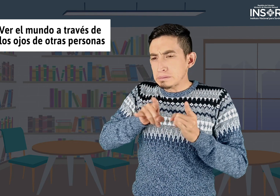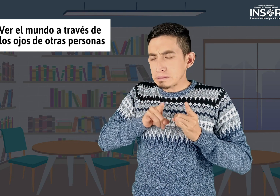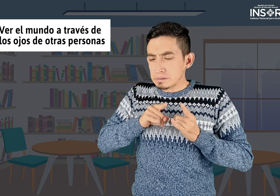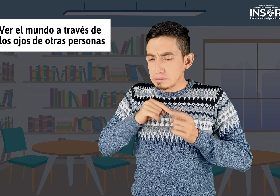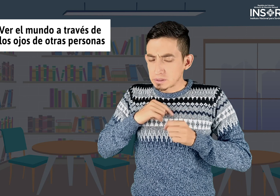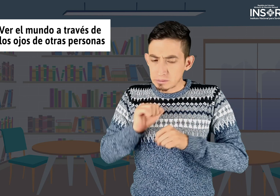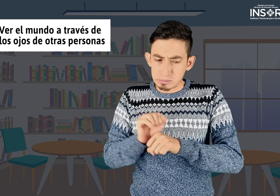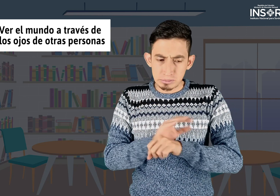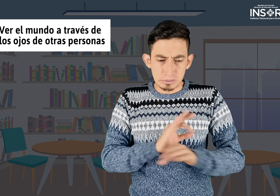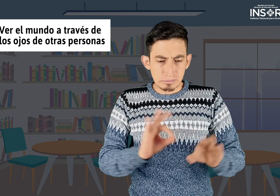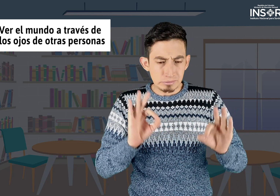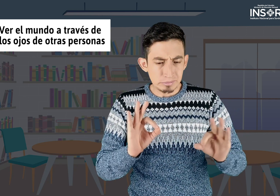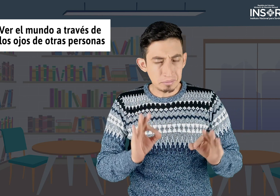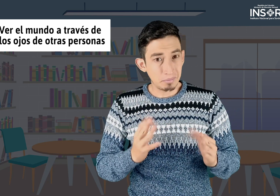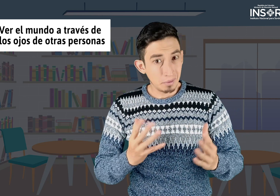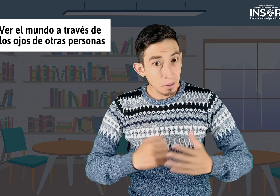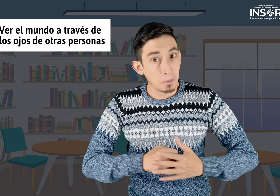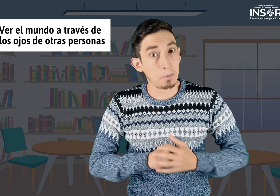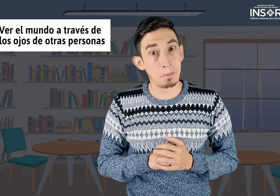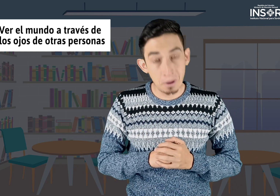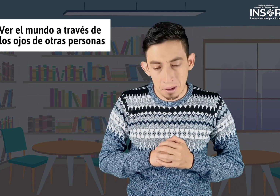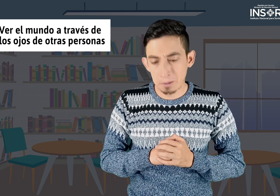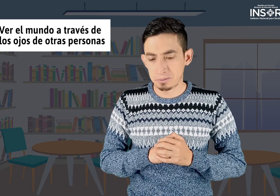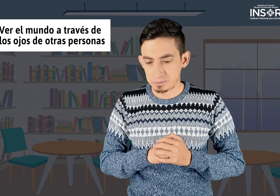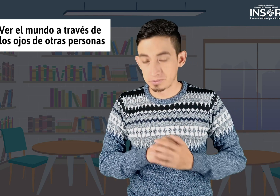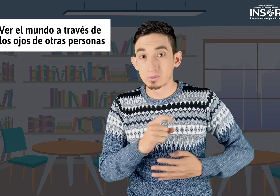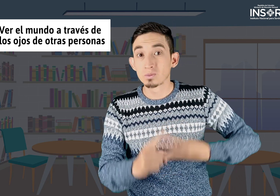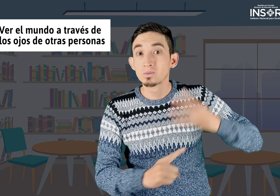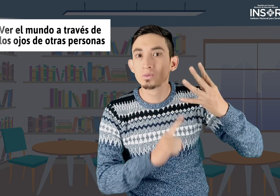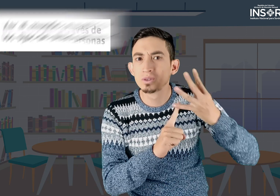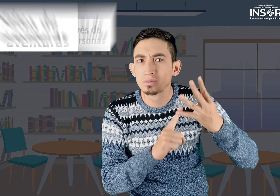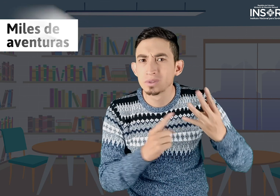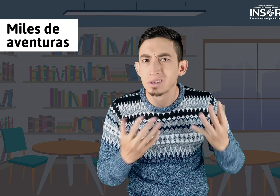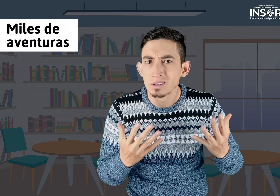Estos textos nos inspiran y nos emocionan. ¡Excelente! Cuarto: